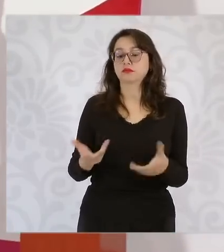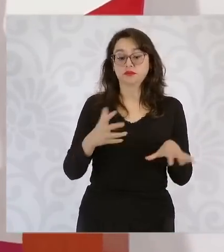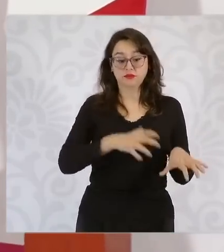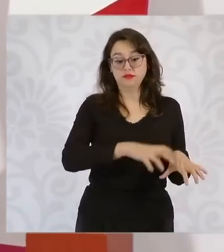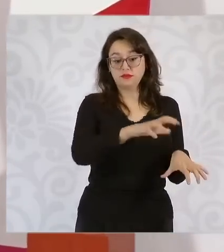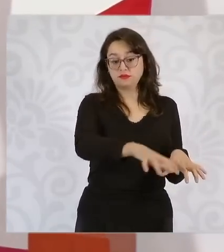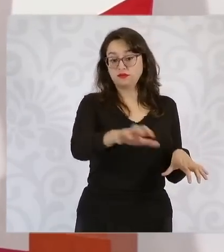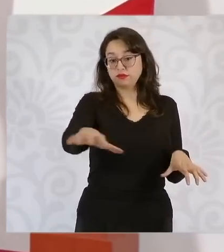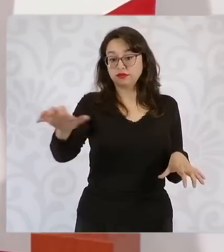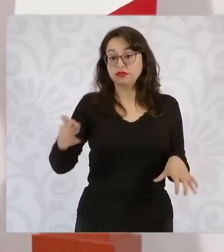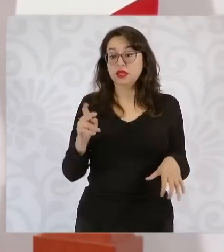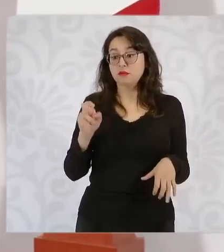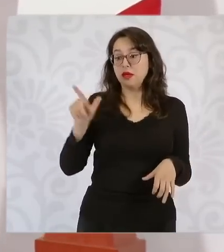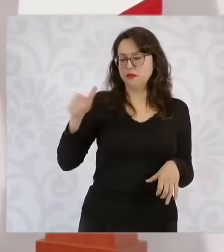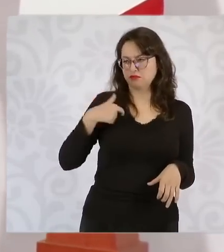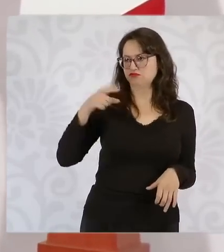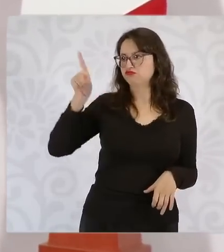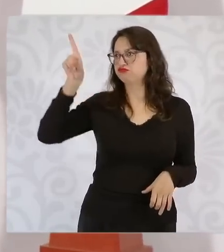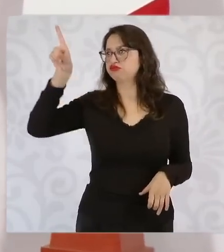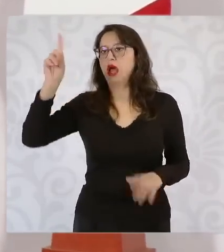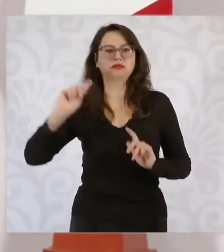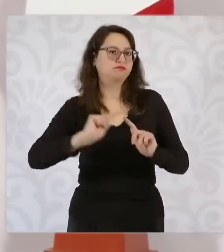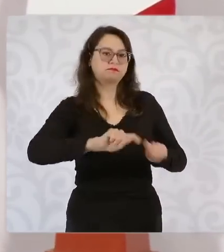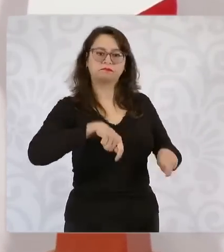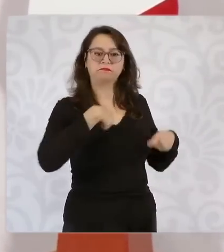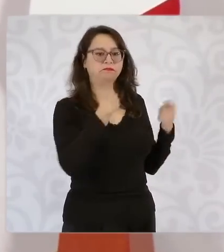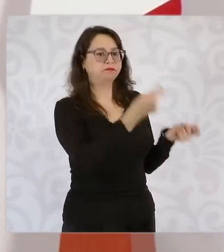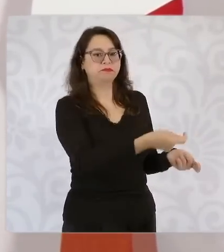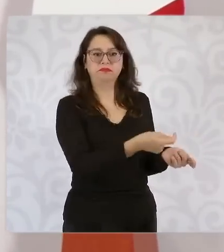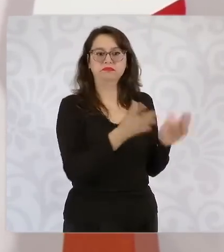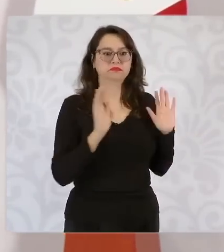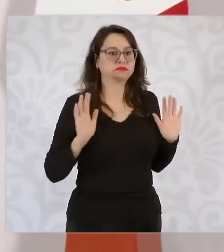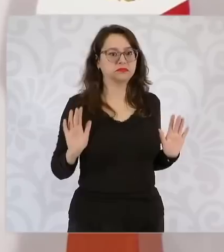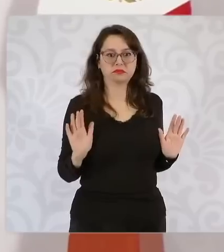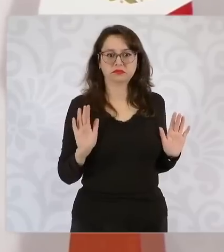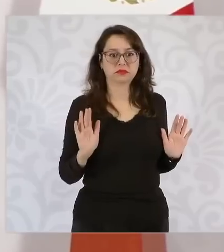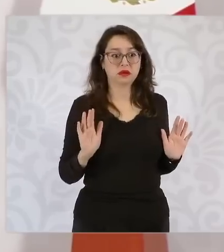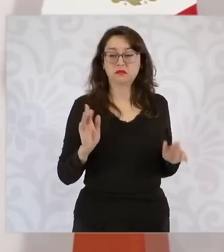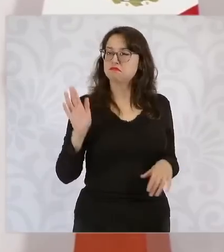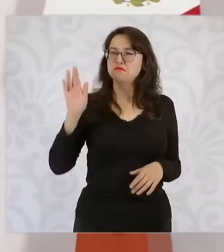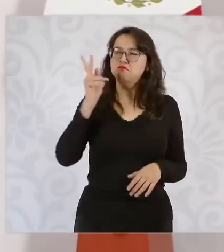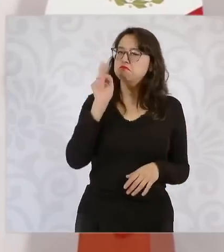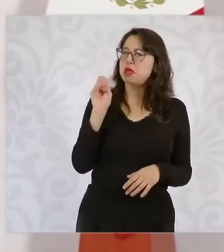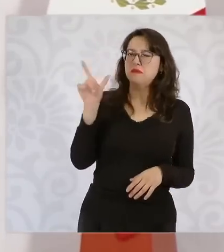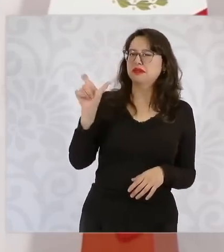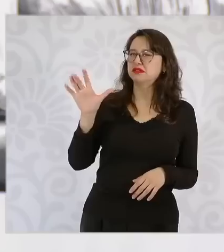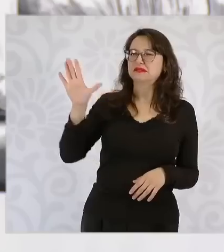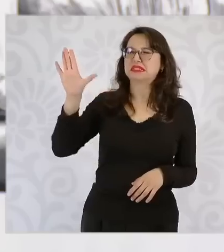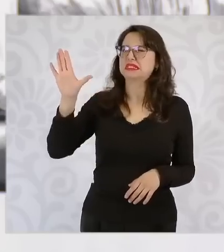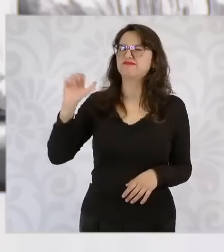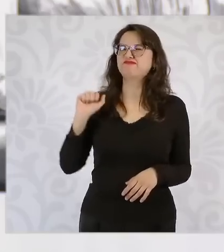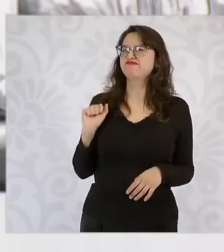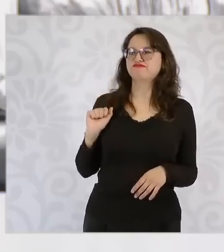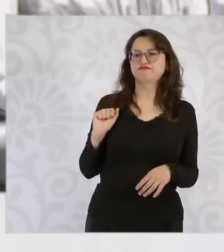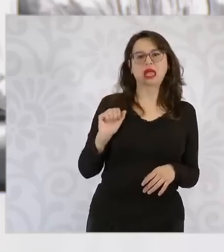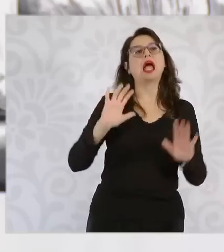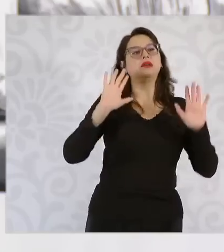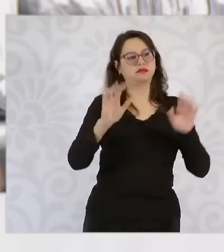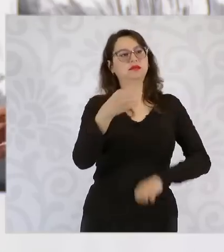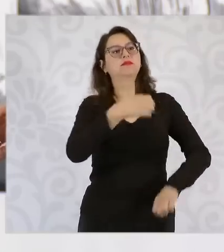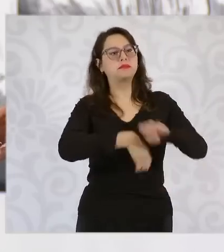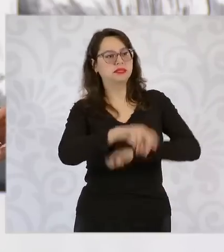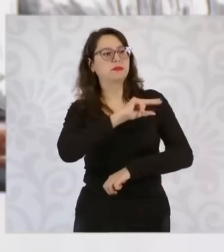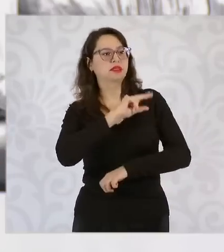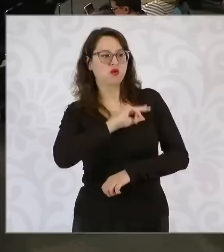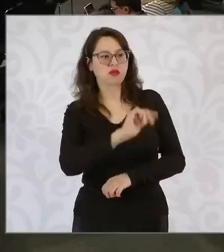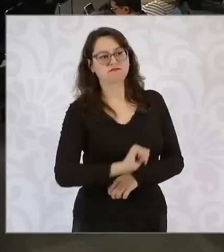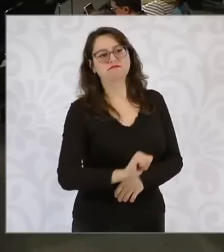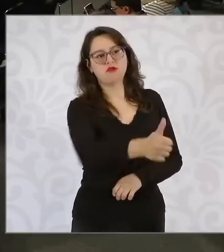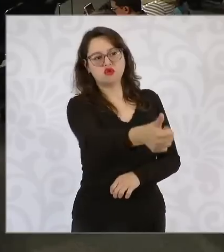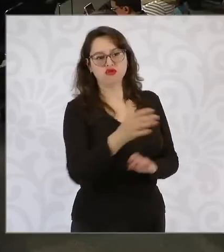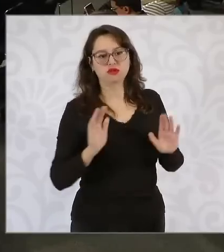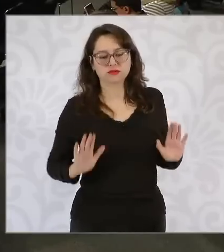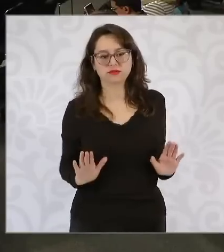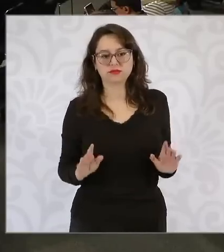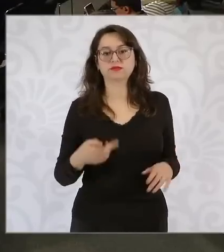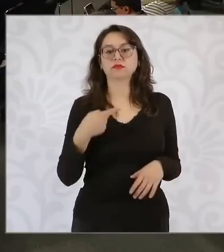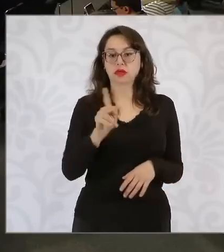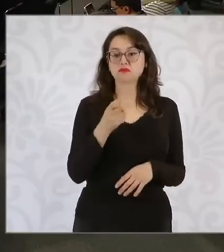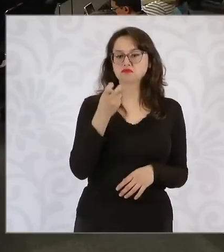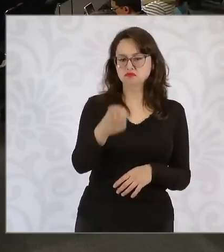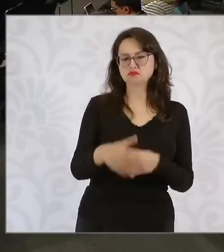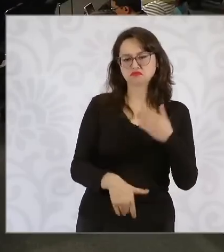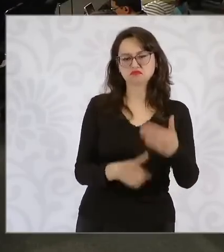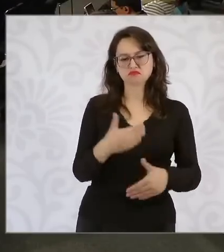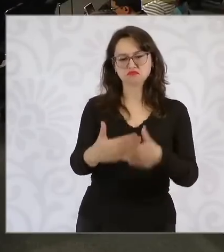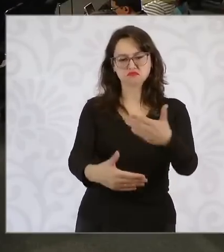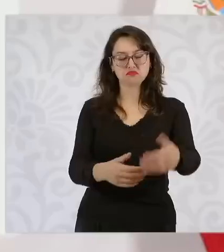se le da Pemex entonces esa es una diferencia pero no sé si ustedes van a definir no sobre estos bien